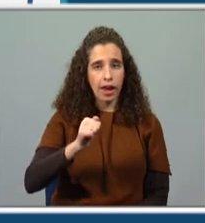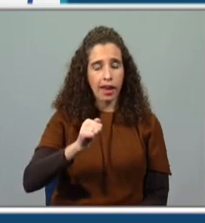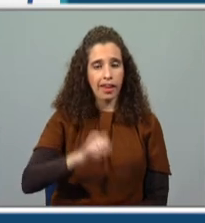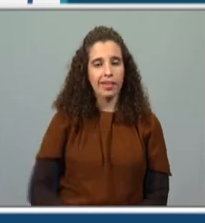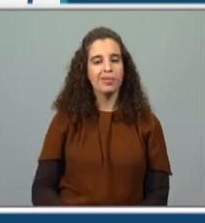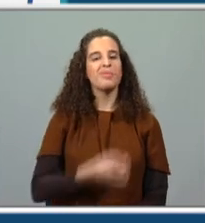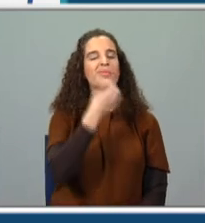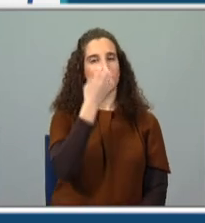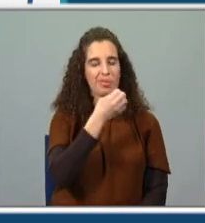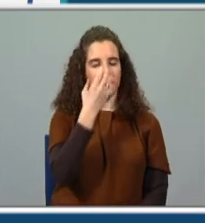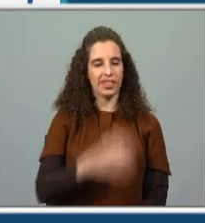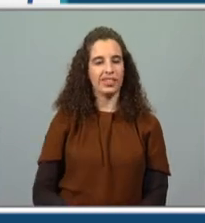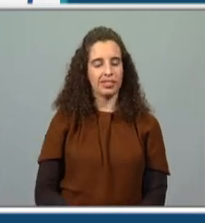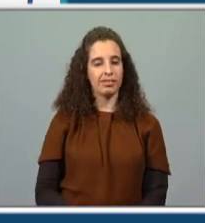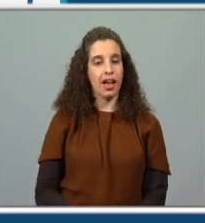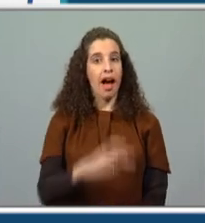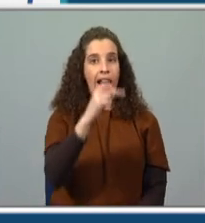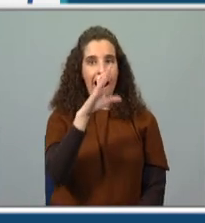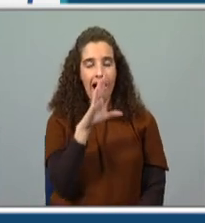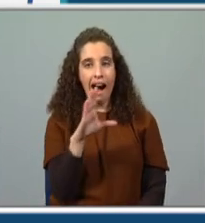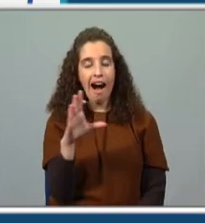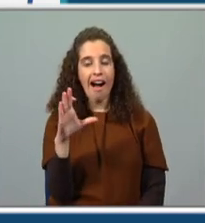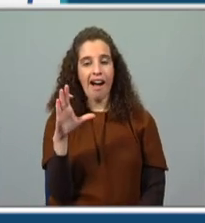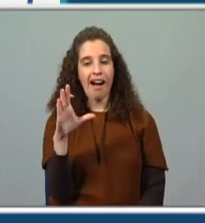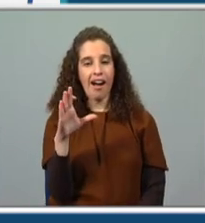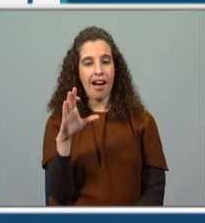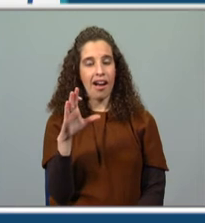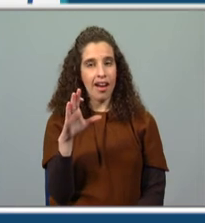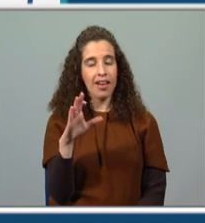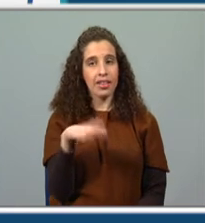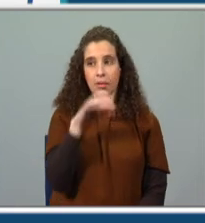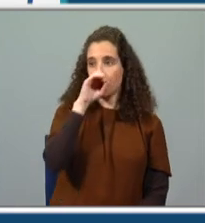muito bem Ah ele fica muito admirado quando 很好哦，他很驚訝的時候